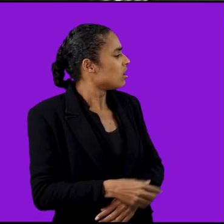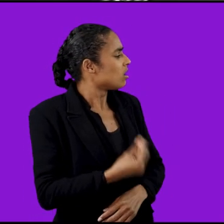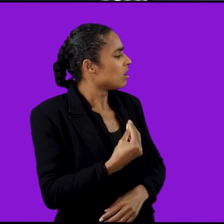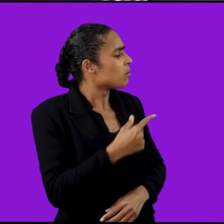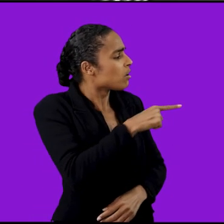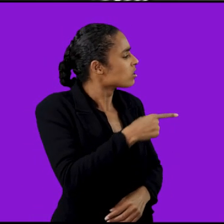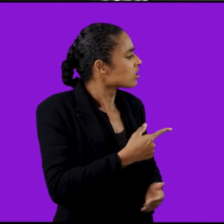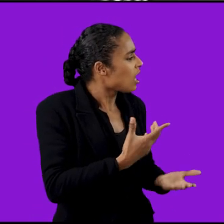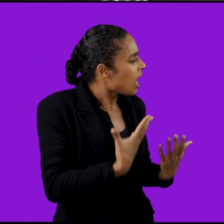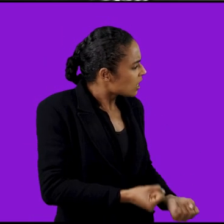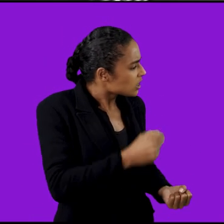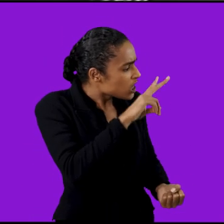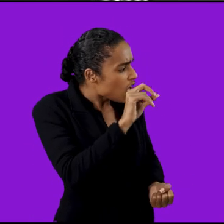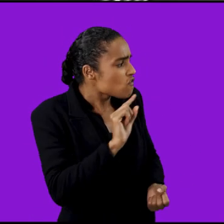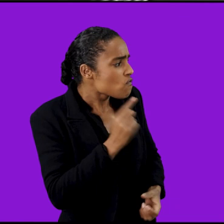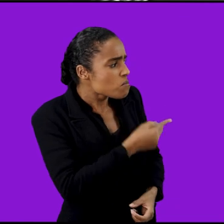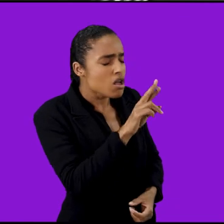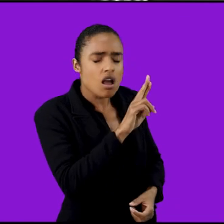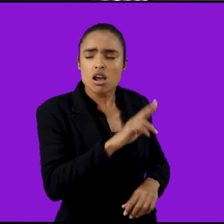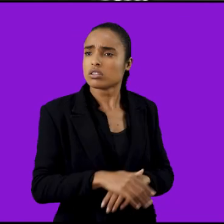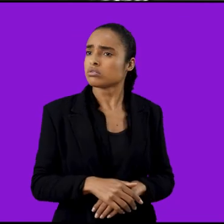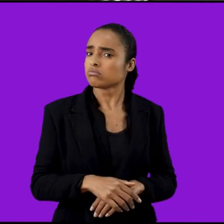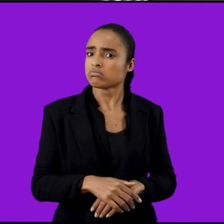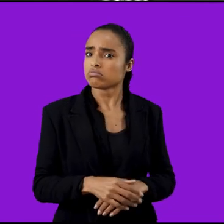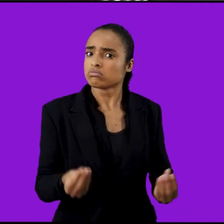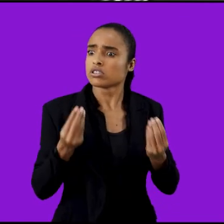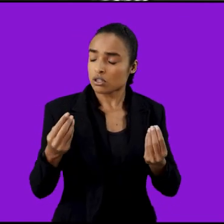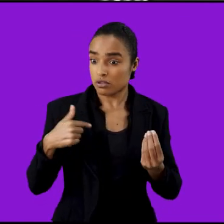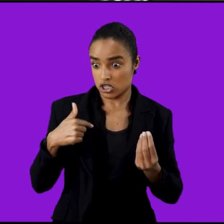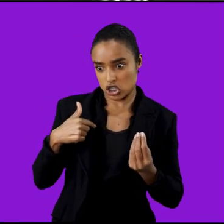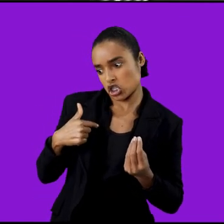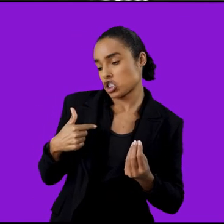tudo bem?”. O cara, o queixo dele caiu no chão assim tipo: “como assim?” “Como assim ele não tá aceitando vinte mil?”